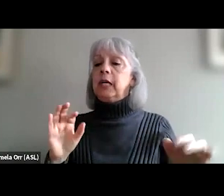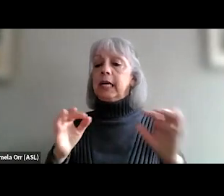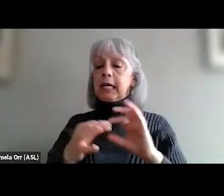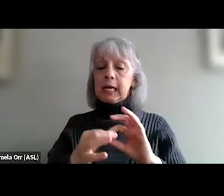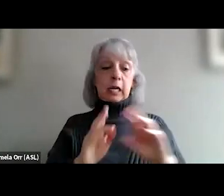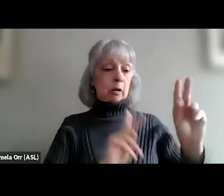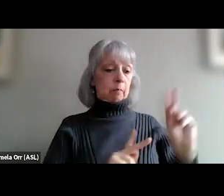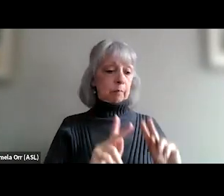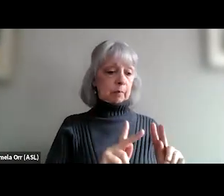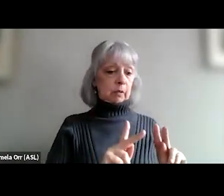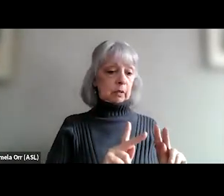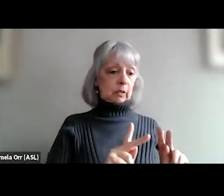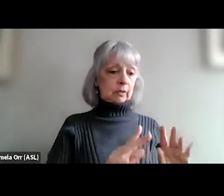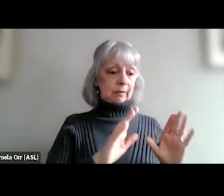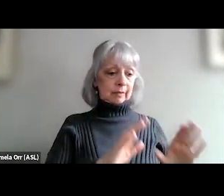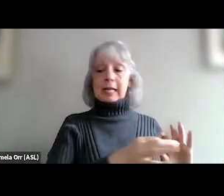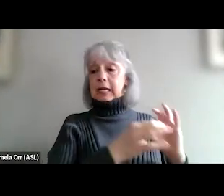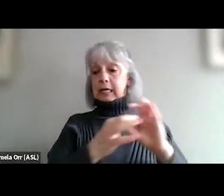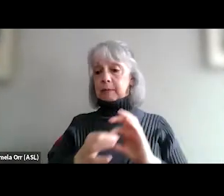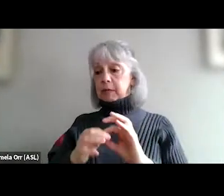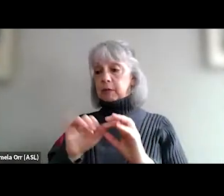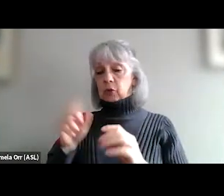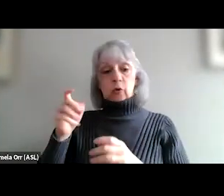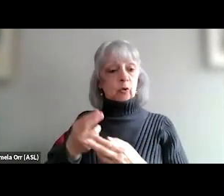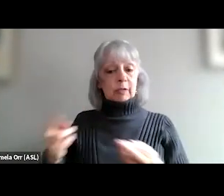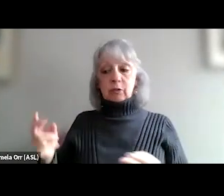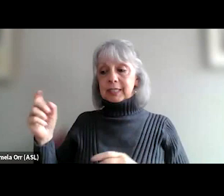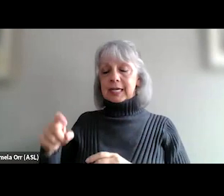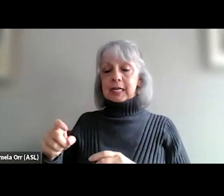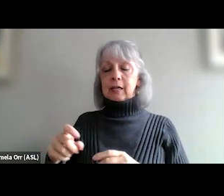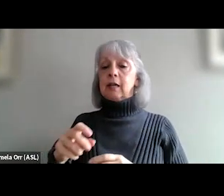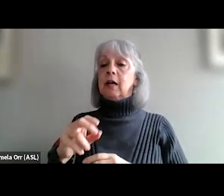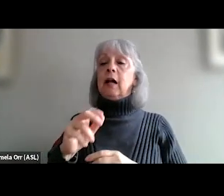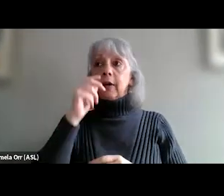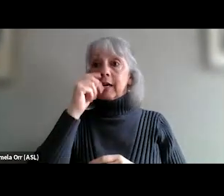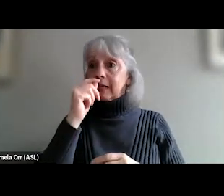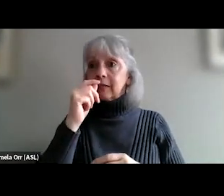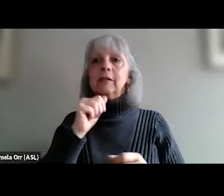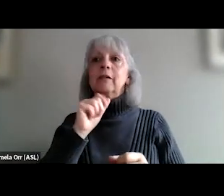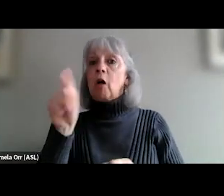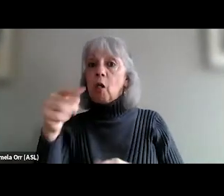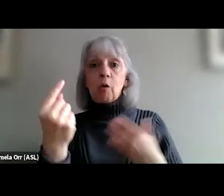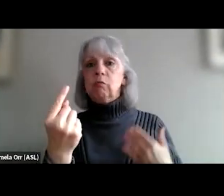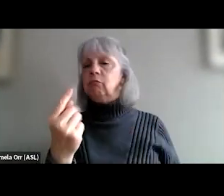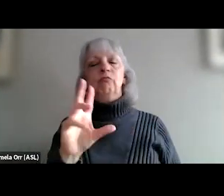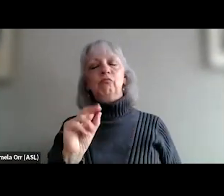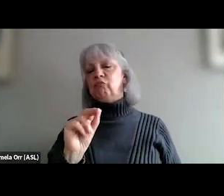con otros recursos. La naloxona por sí sola no es suficiente.